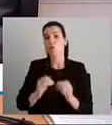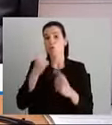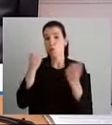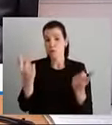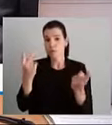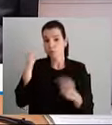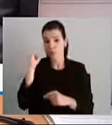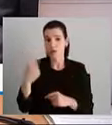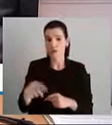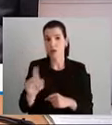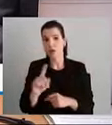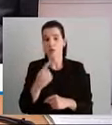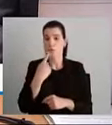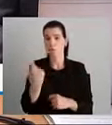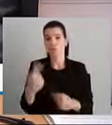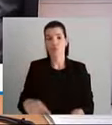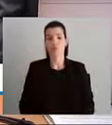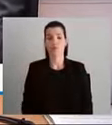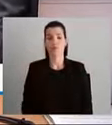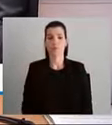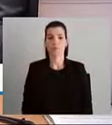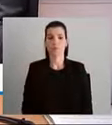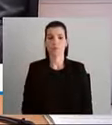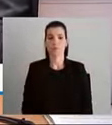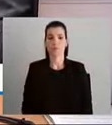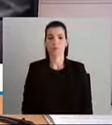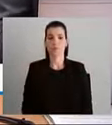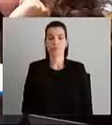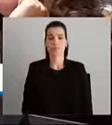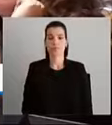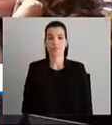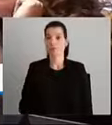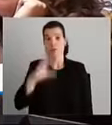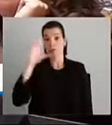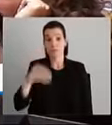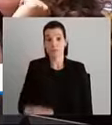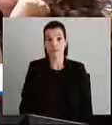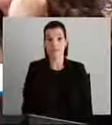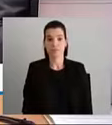não data. Só essa questão que ficou por responder. Não faço ideia.